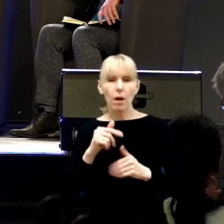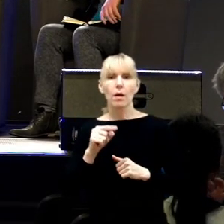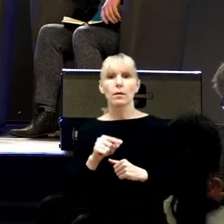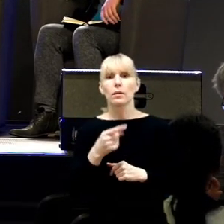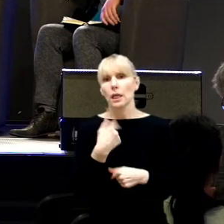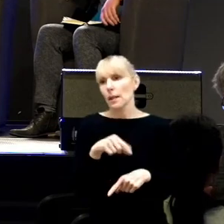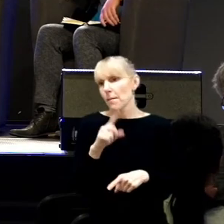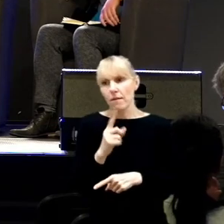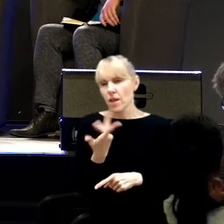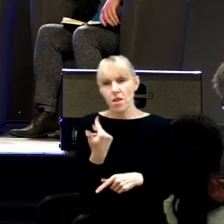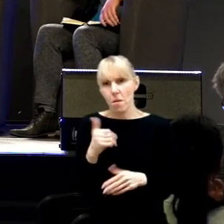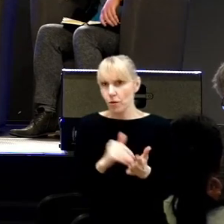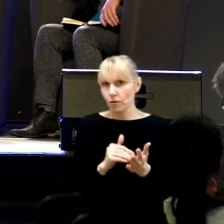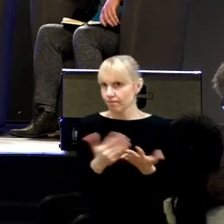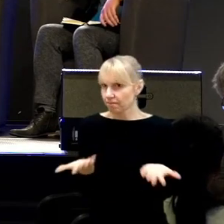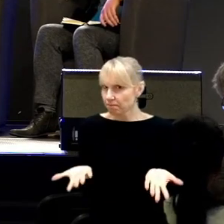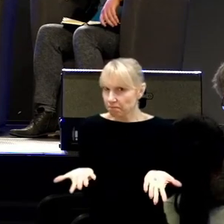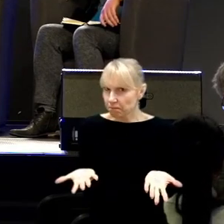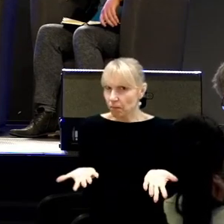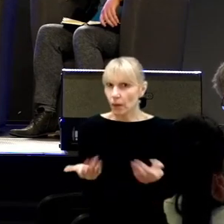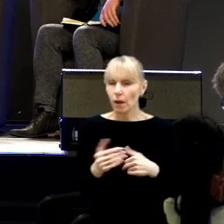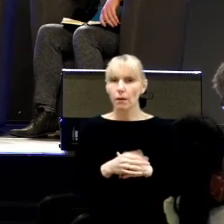i na mieszkaniach własnościowych.